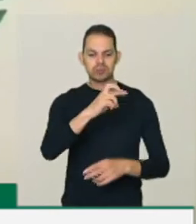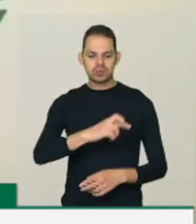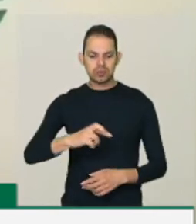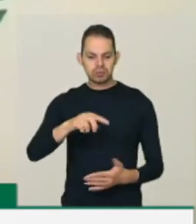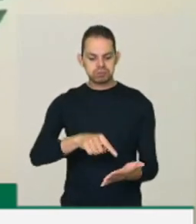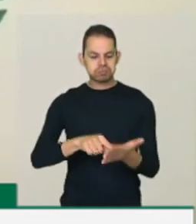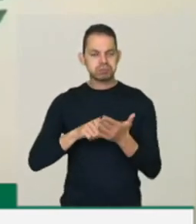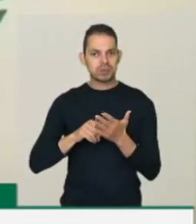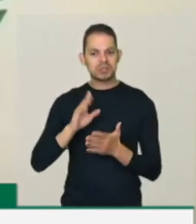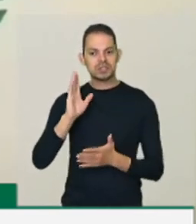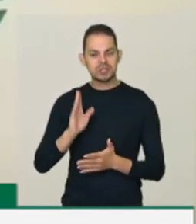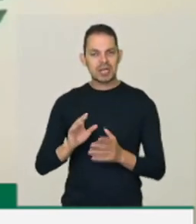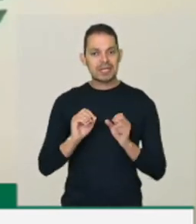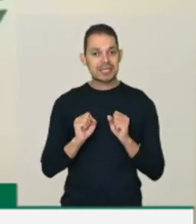RECEBEU. NÃO PODE ESTAR NA